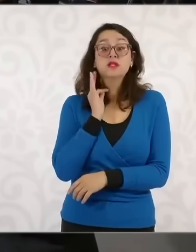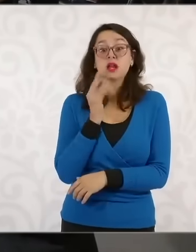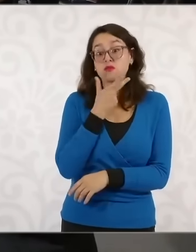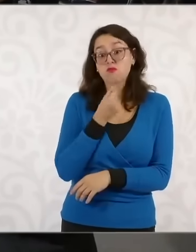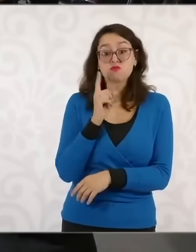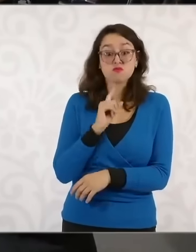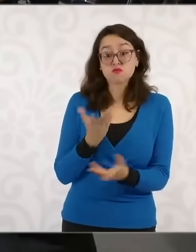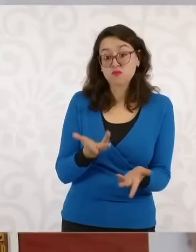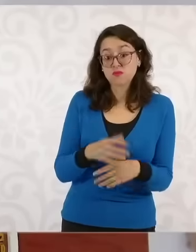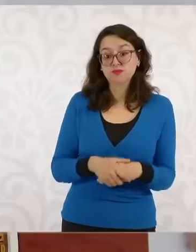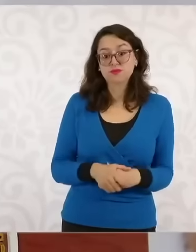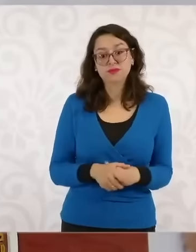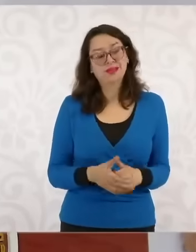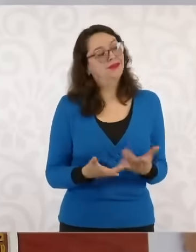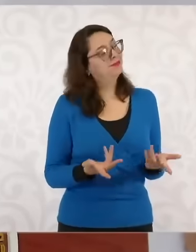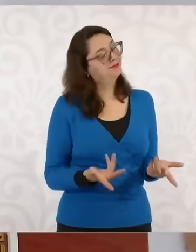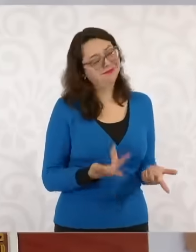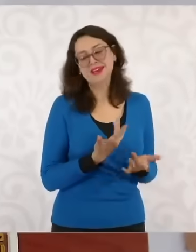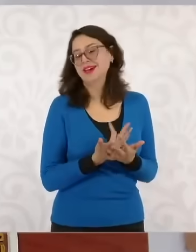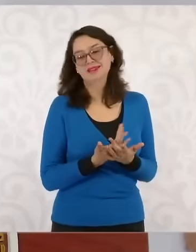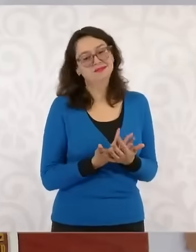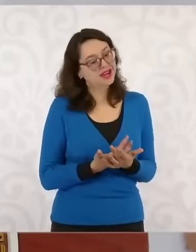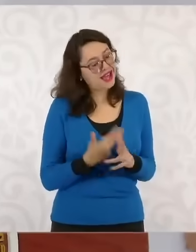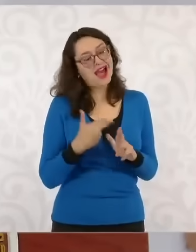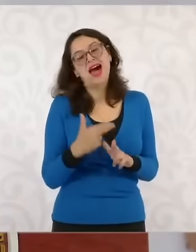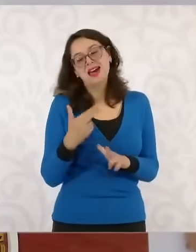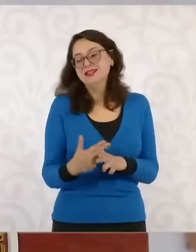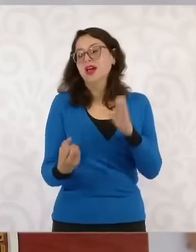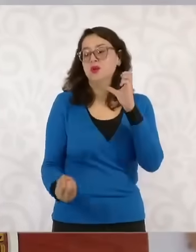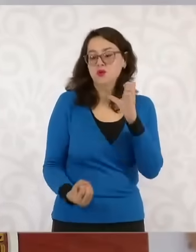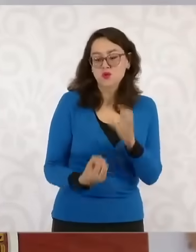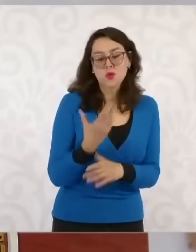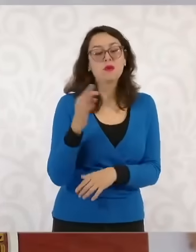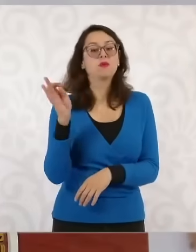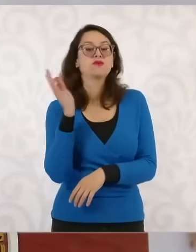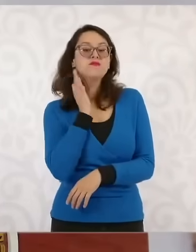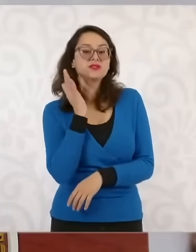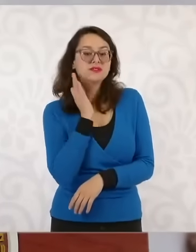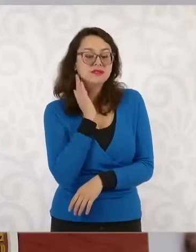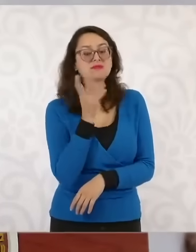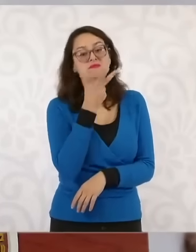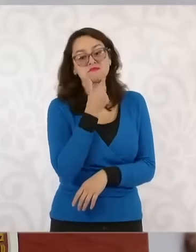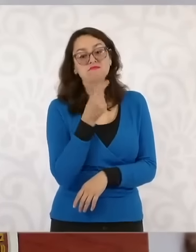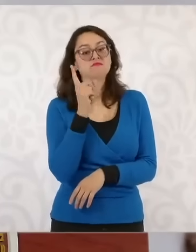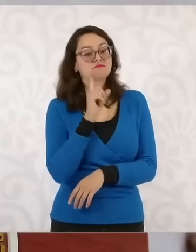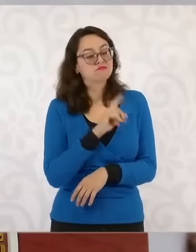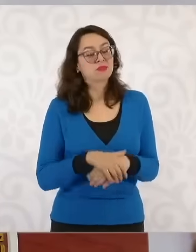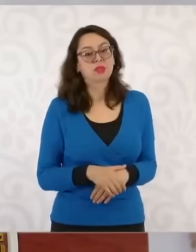el nuevo pues ya le tocará al nuevo a la nueva fiscalía y nuestro reconocimiento al doctor Gert,